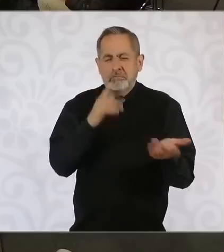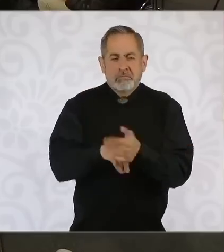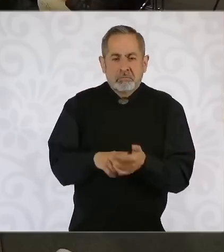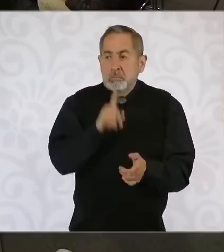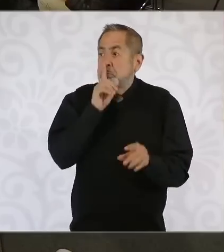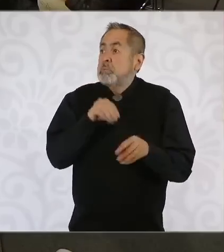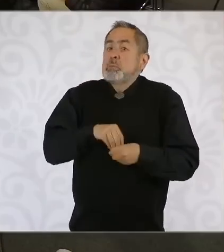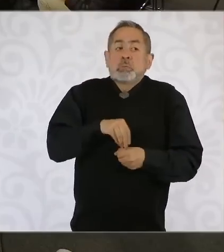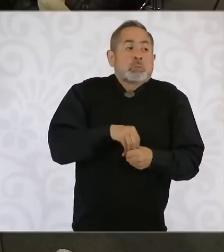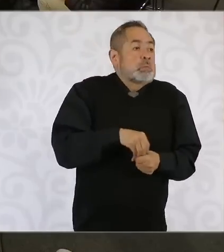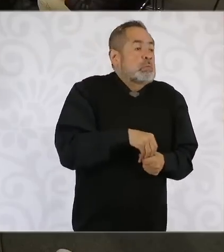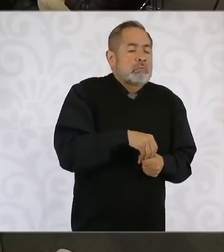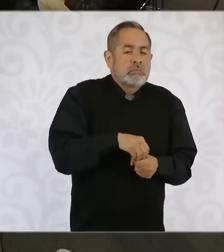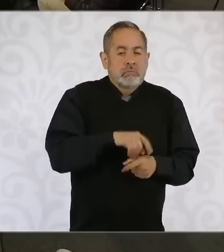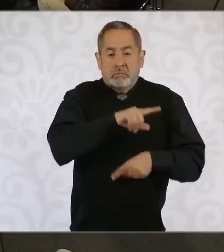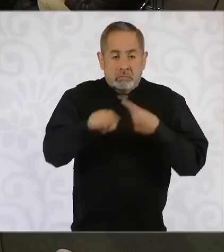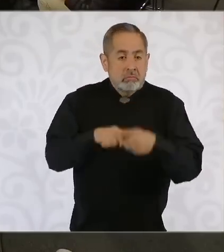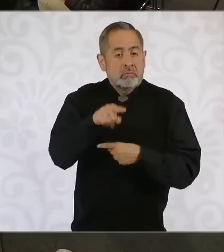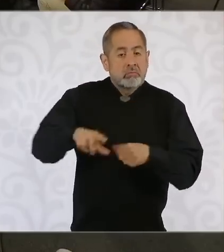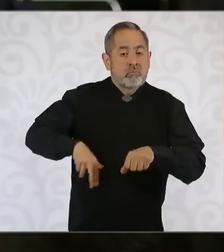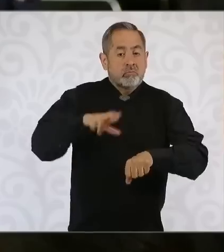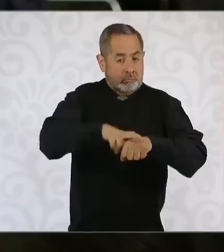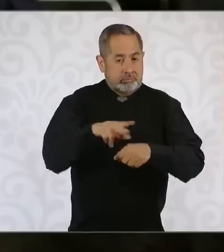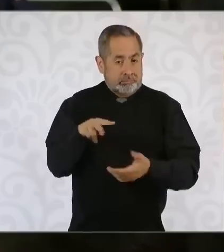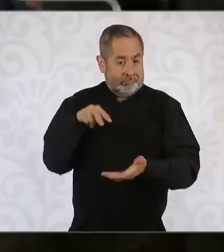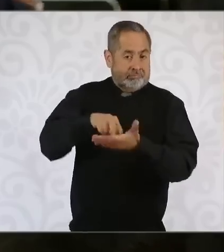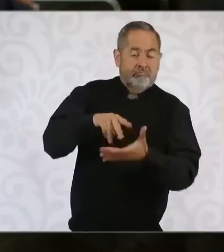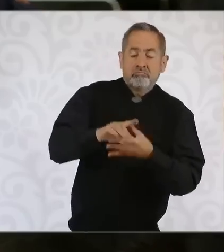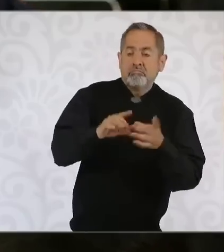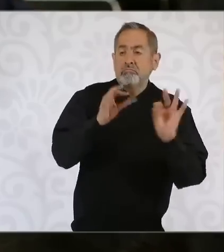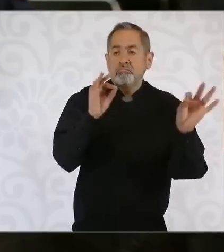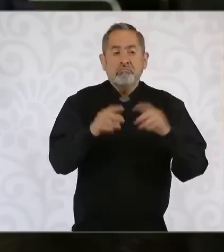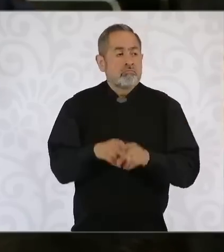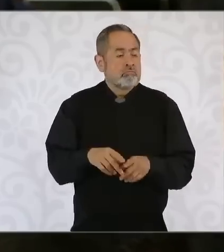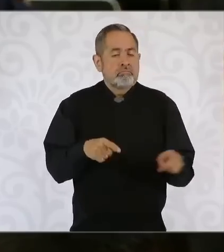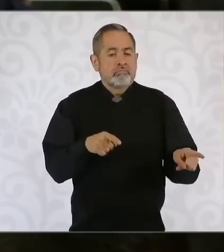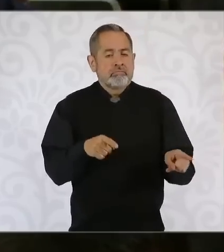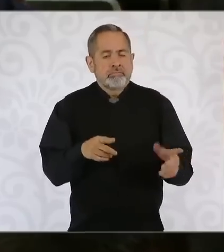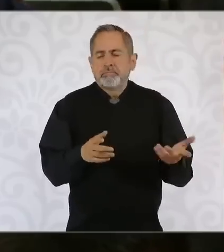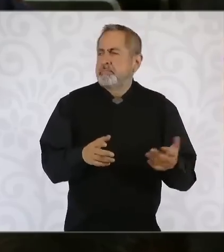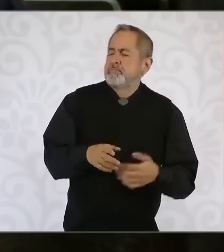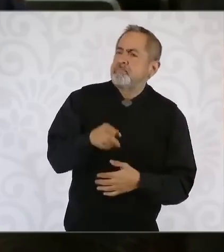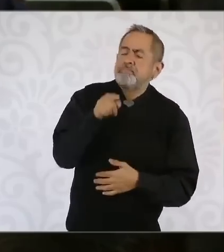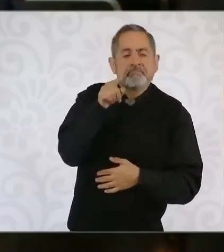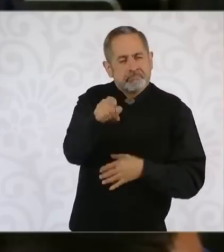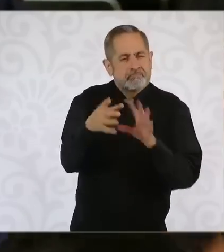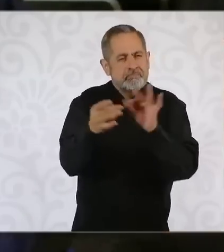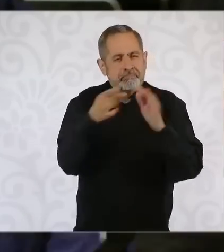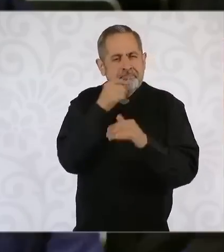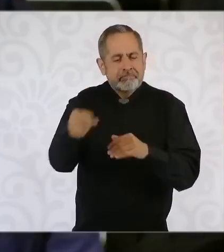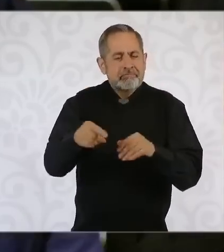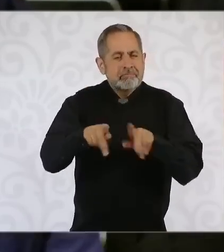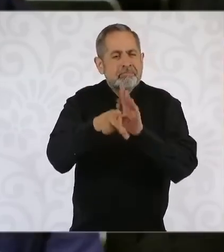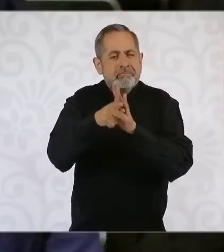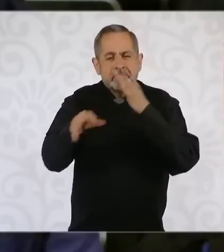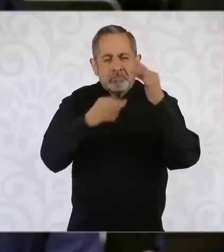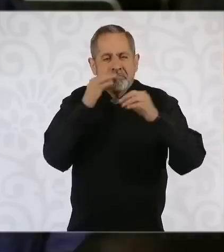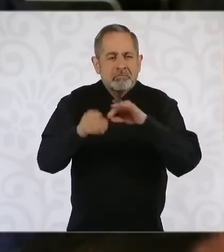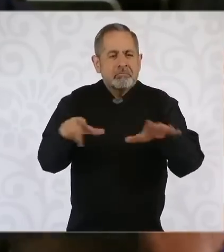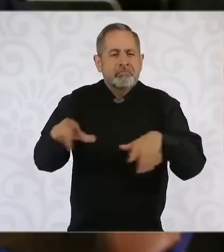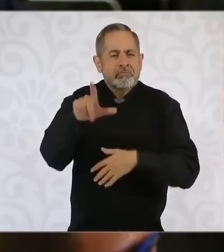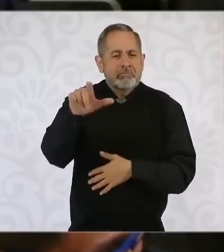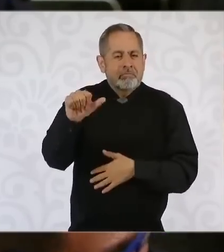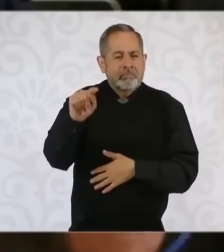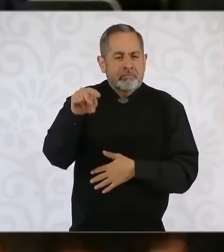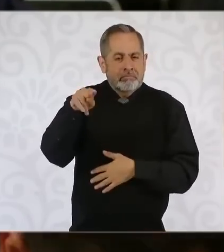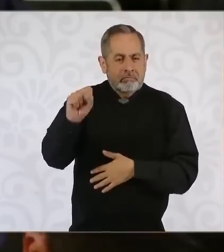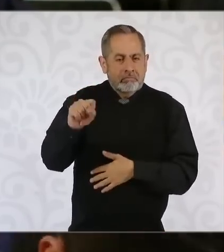que él salió y dijo eso que está diciendo él se basa en el reportaje de latinos pero es Sonora